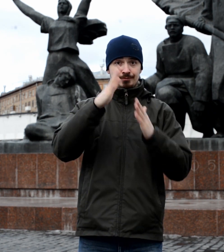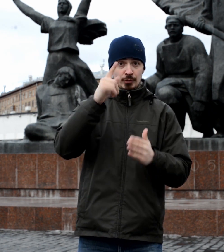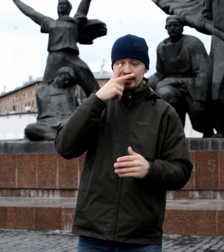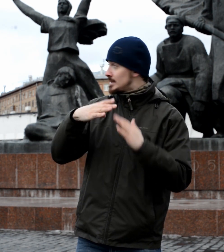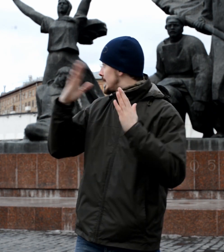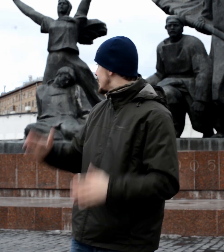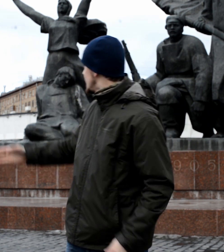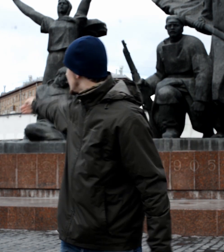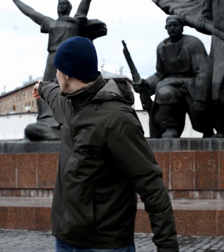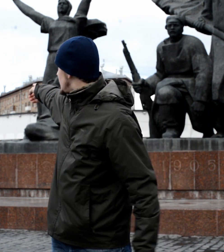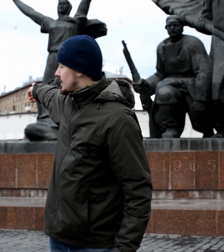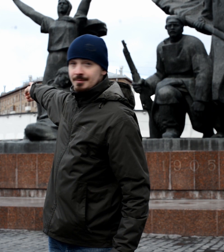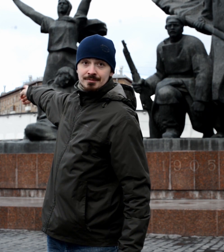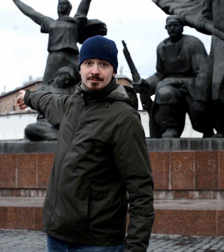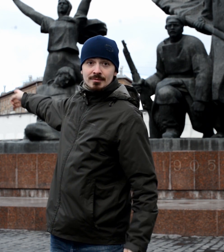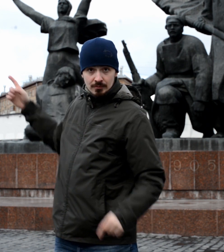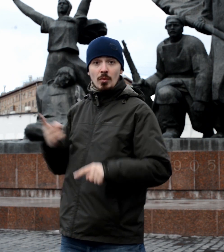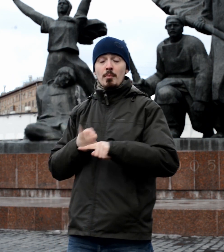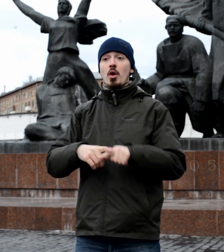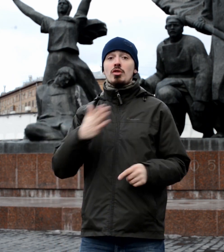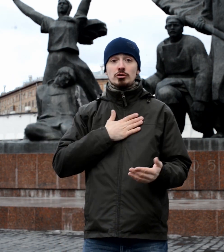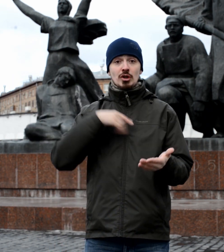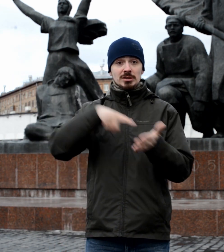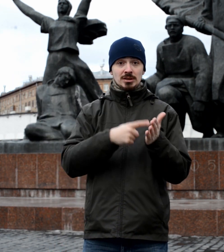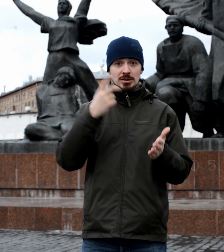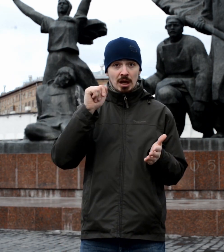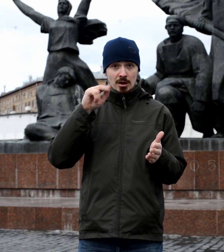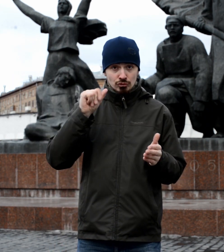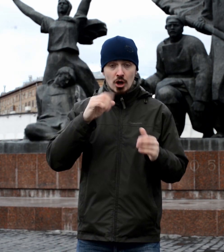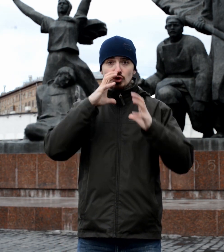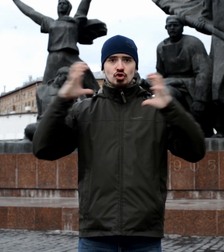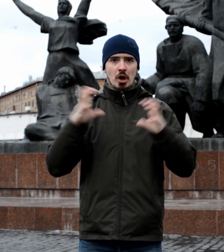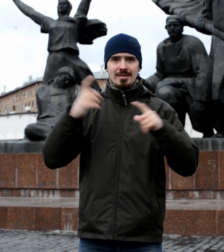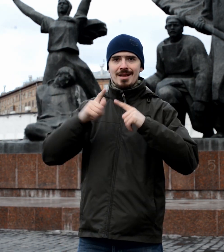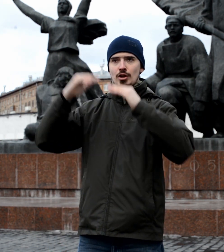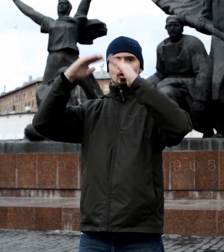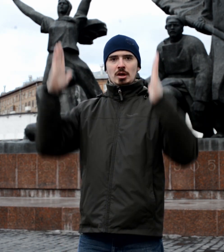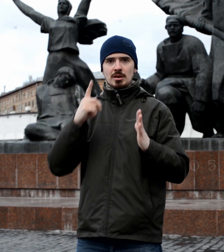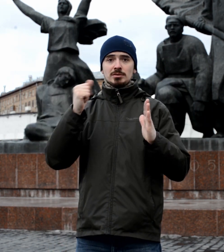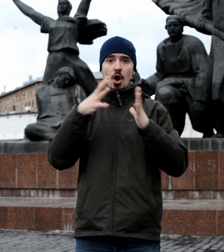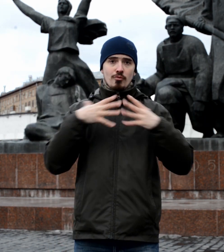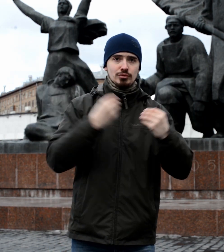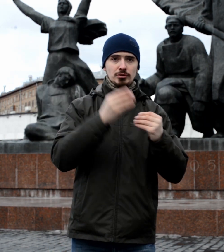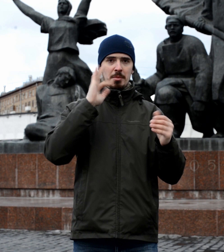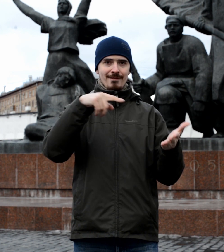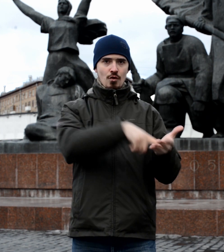Здание ВОГ, видите, – вот там. Поэтому наша задача – сохранить этот дом за Обществом.